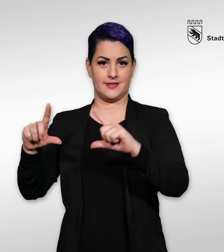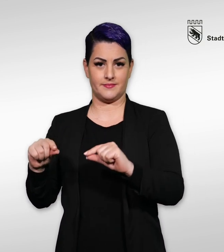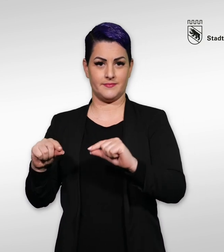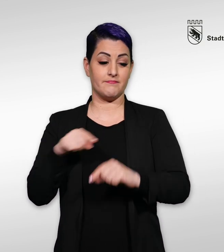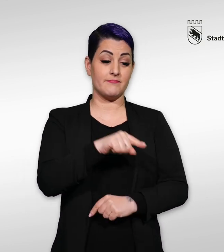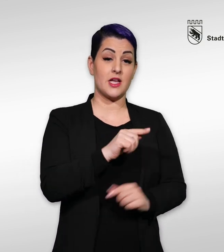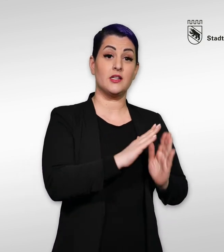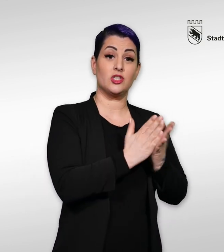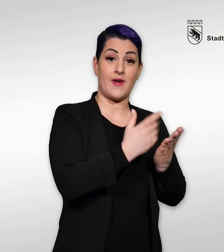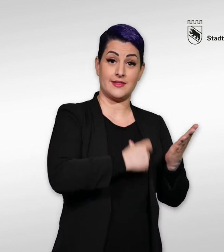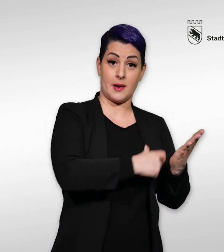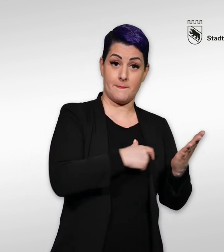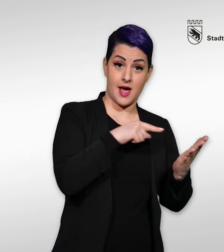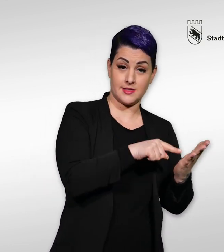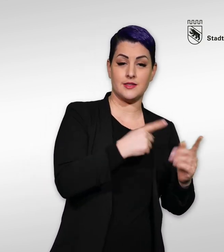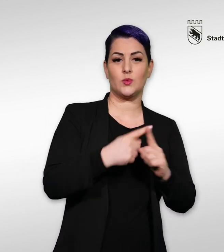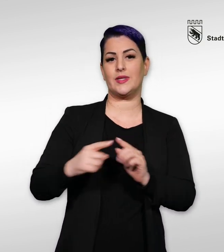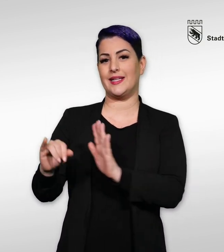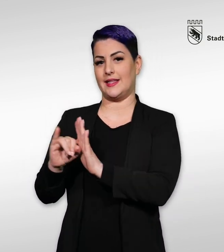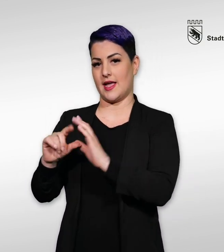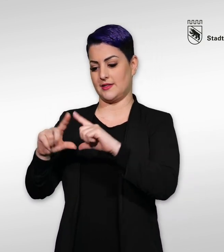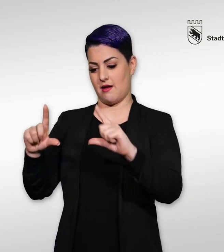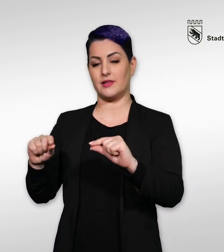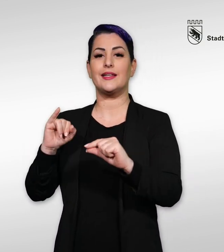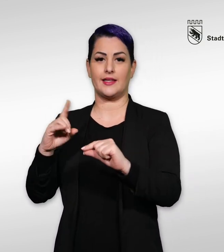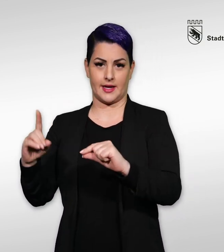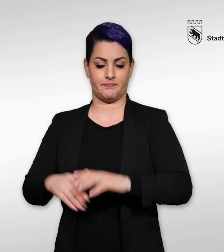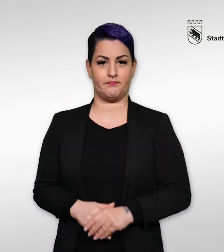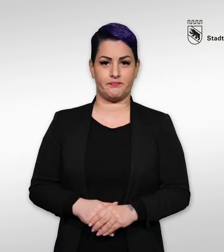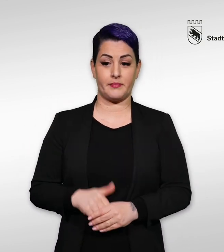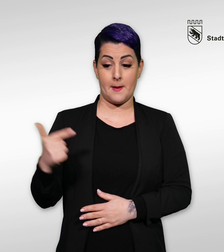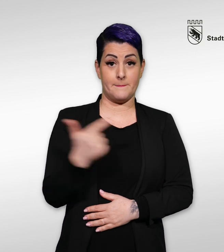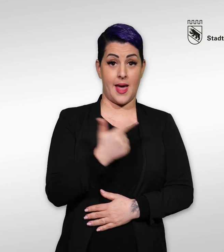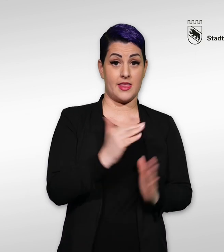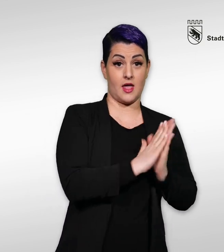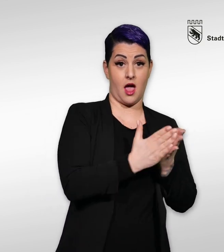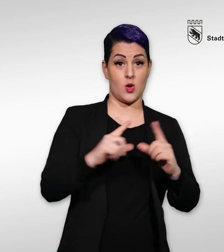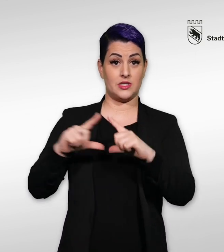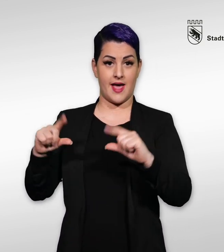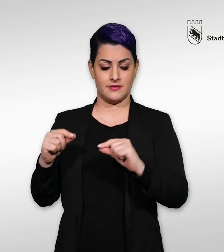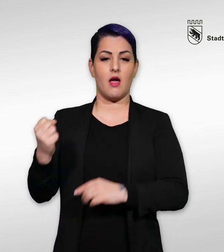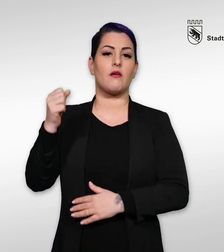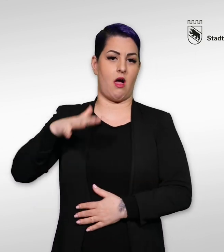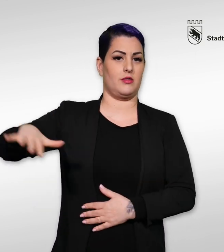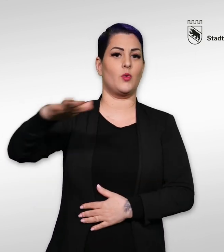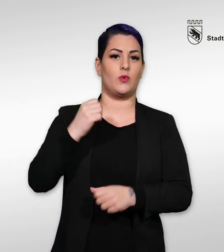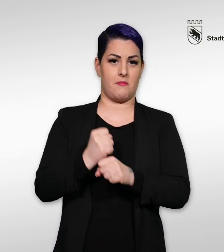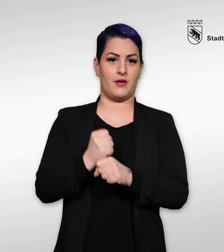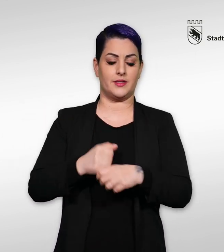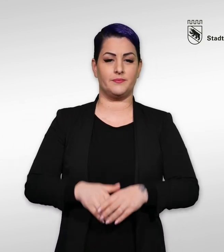den Schweizer Pass und die Identitätskarte (ID). Beide Ausweise stellt der Kanton aus.